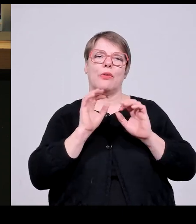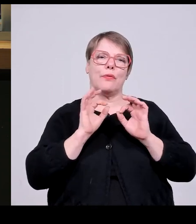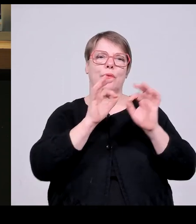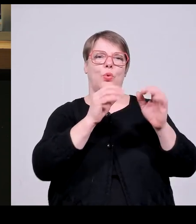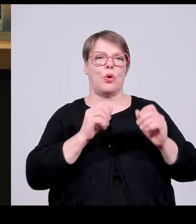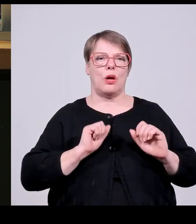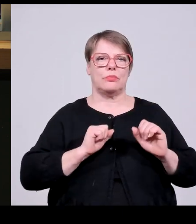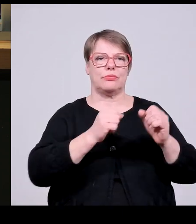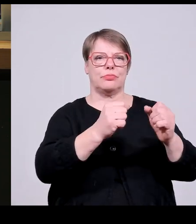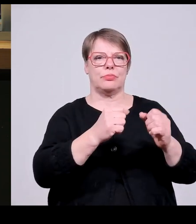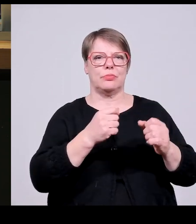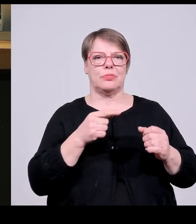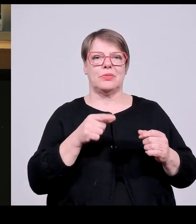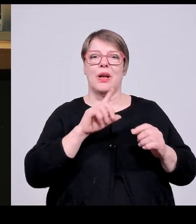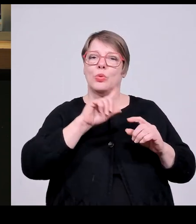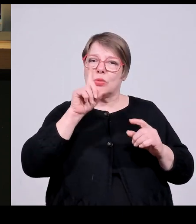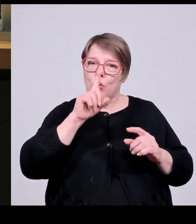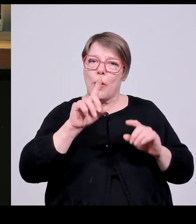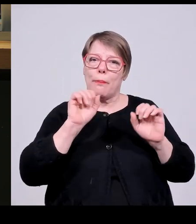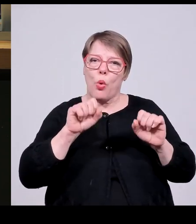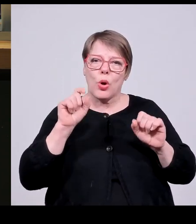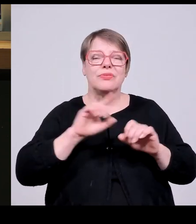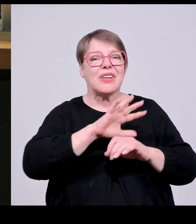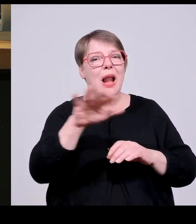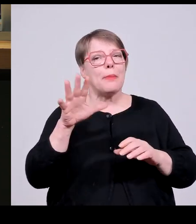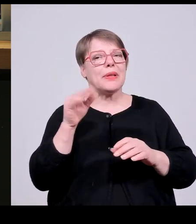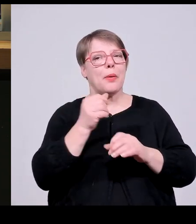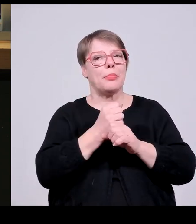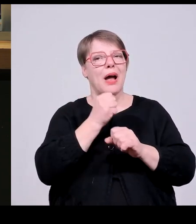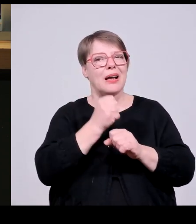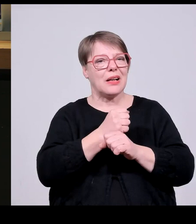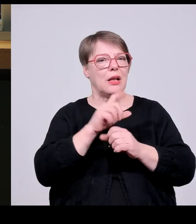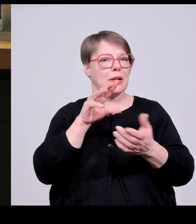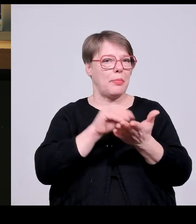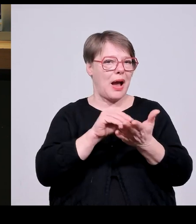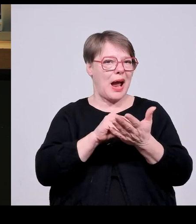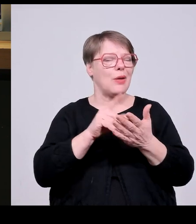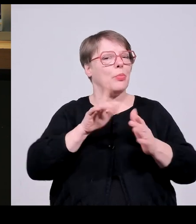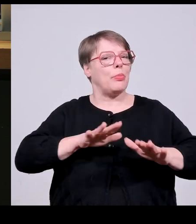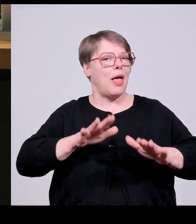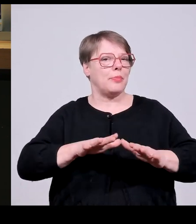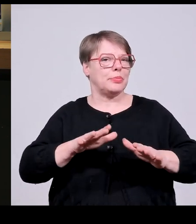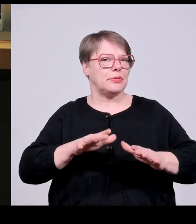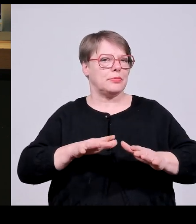Wir brauchen ihr KnowHow auch das wollen wir heute deutlich zum Ausdruck bringen. Weil das so ist,